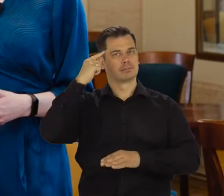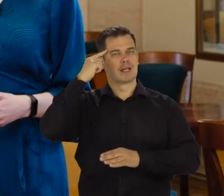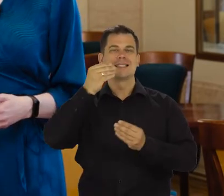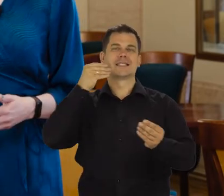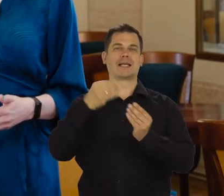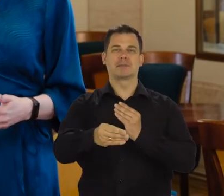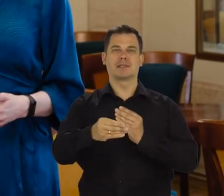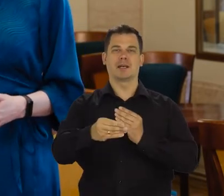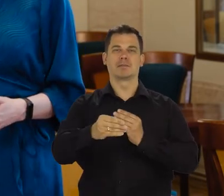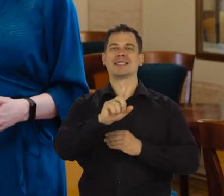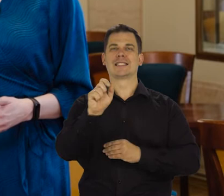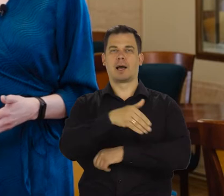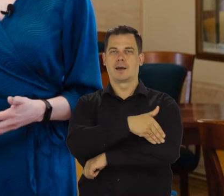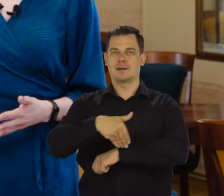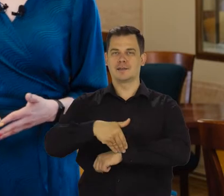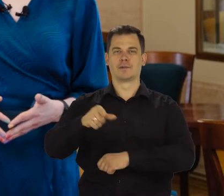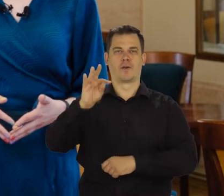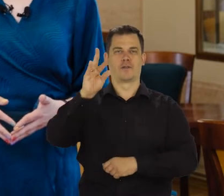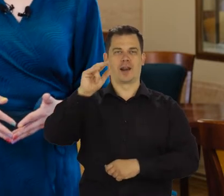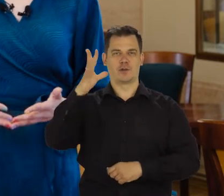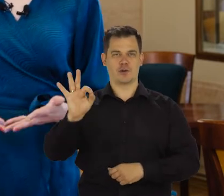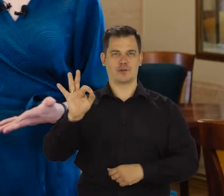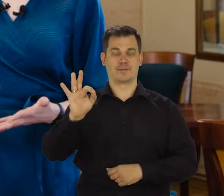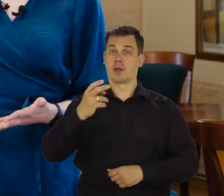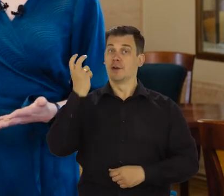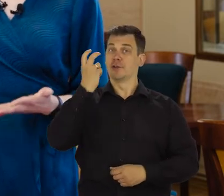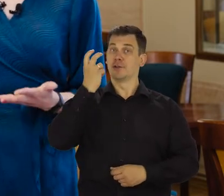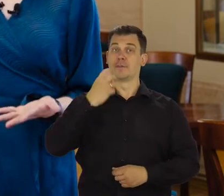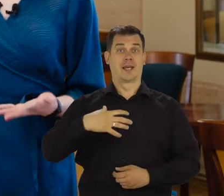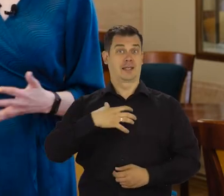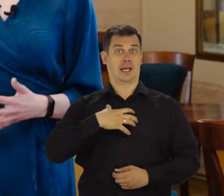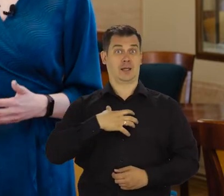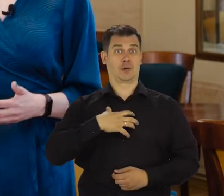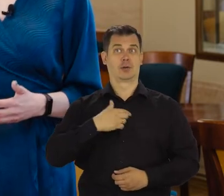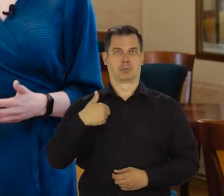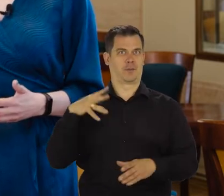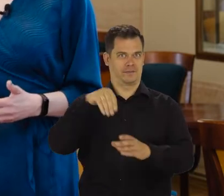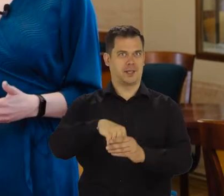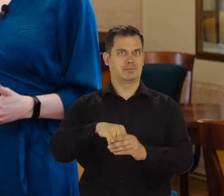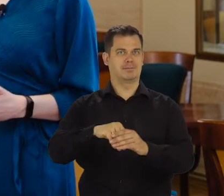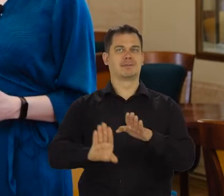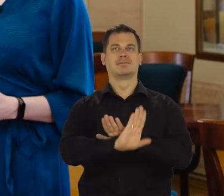„Zemstę za mur graniczny” Aleksandra Fredry. Co ciekawe, dyrektor sam w nim zagrał.